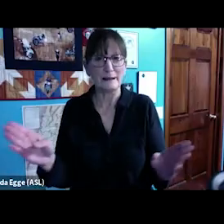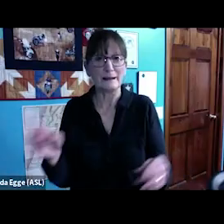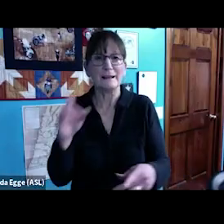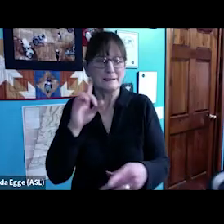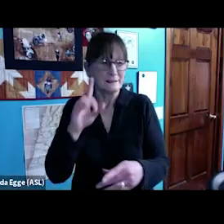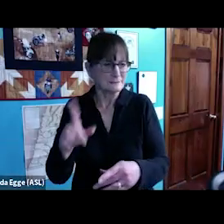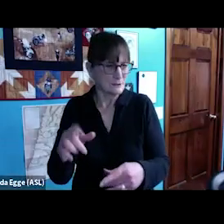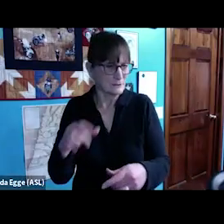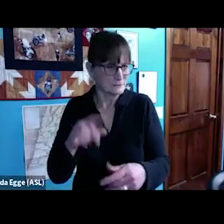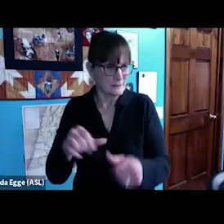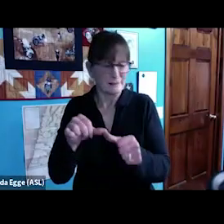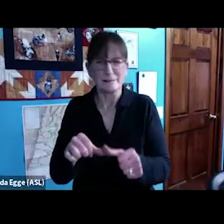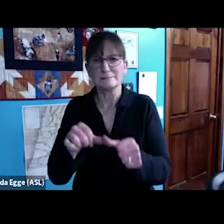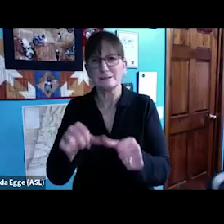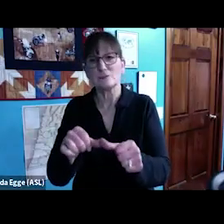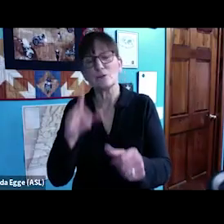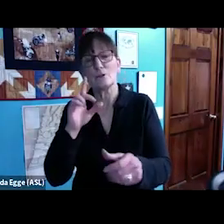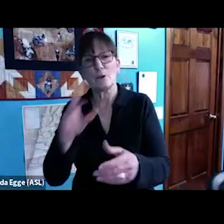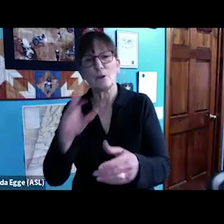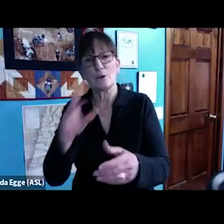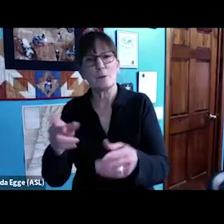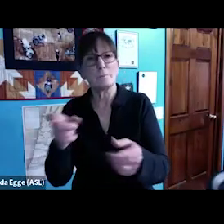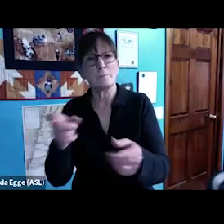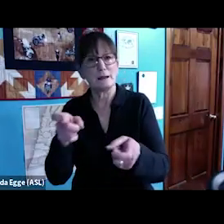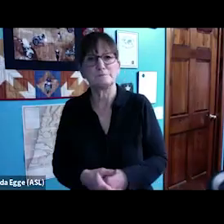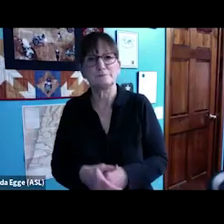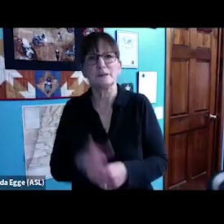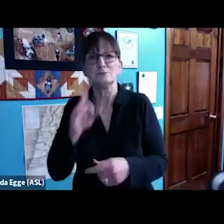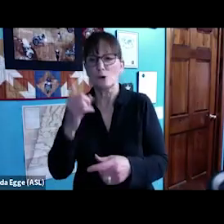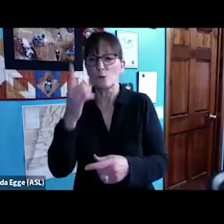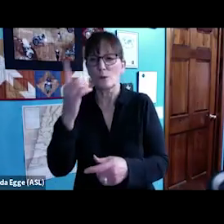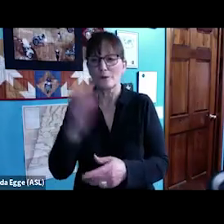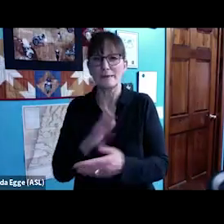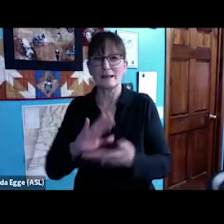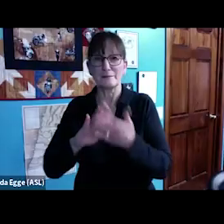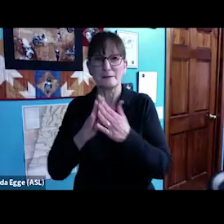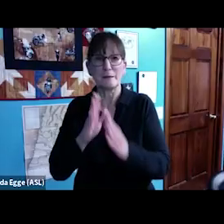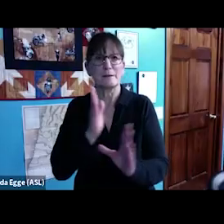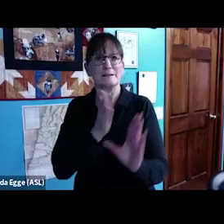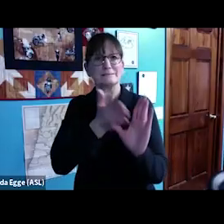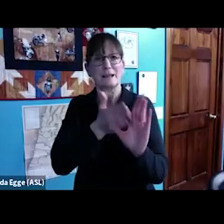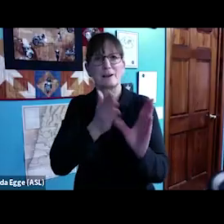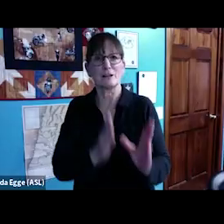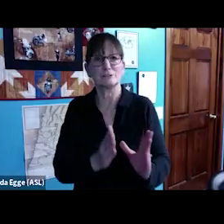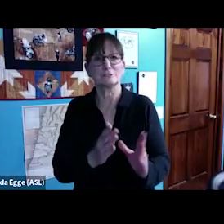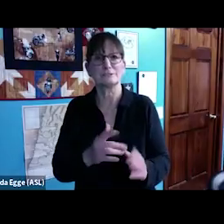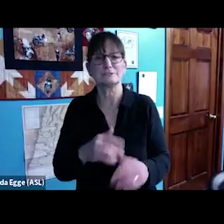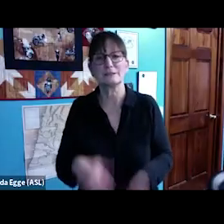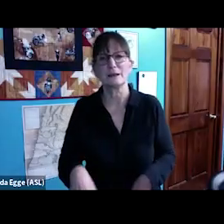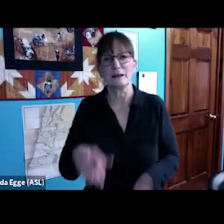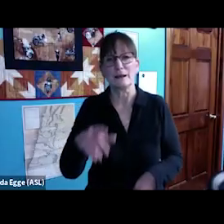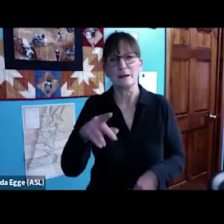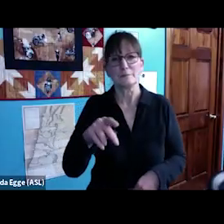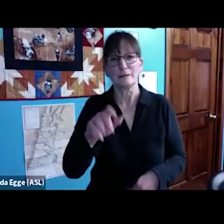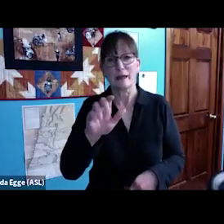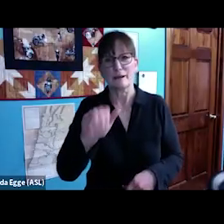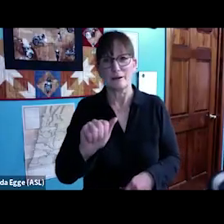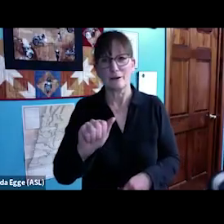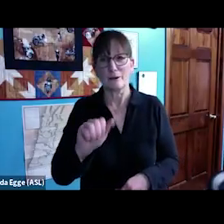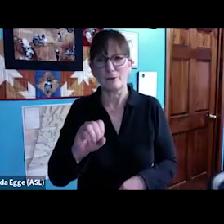y he tenido un proceso sin problemas con eso. Así que lo recomiendo.